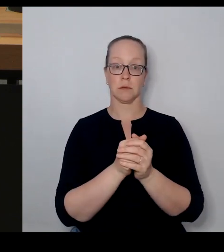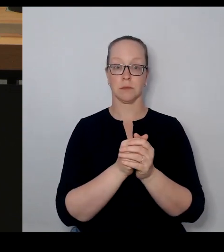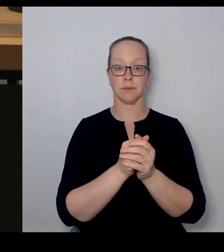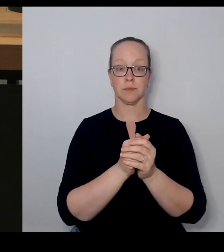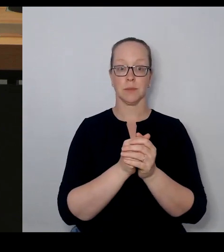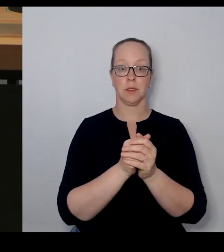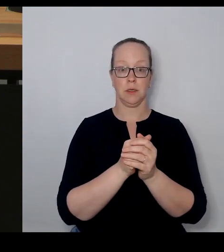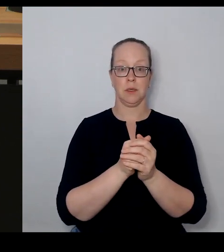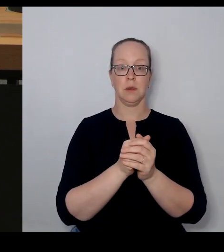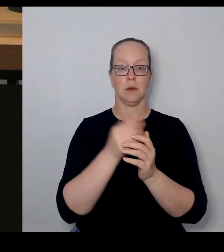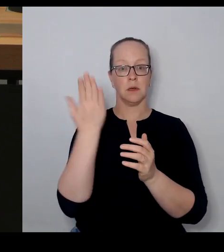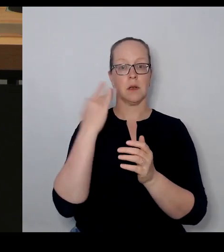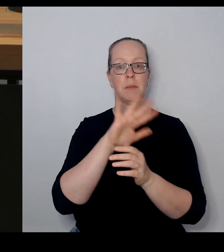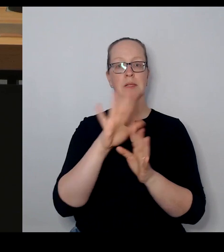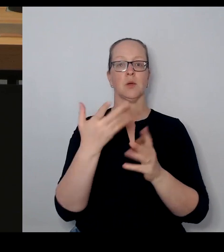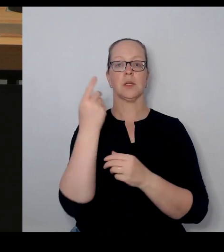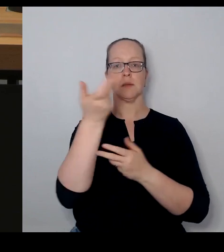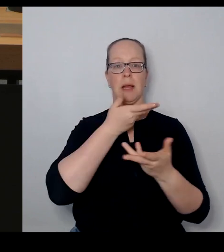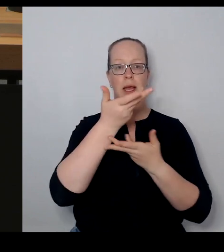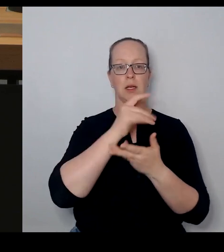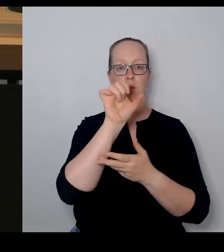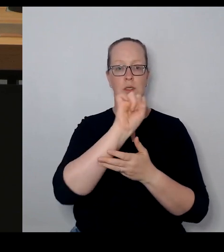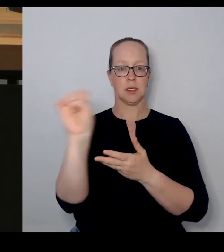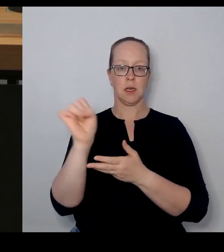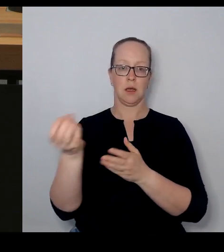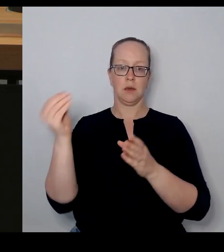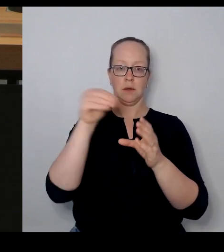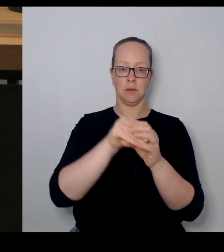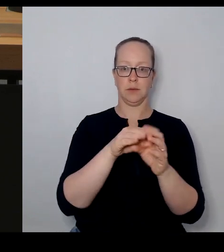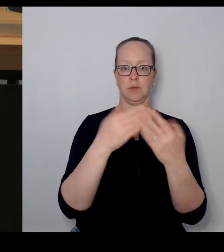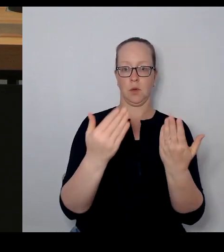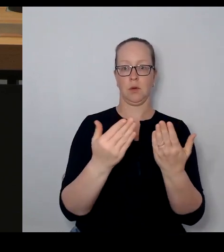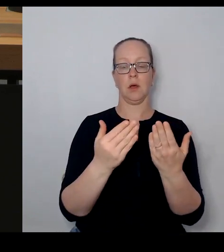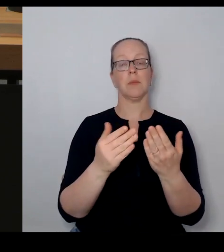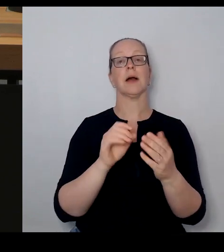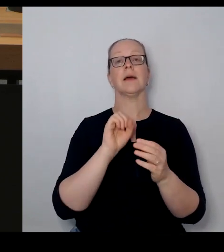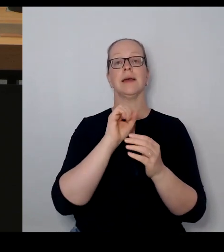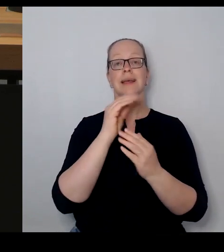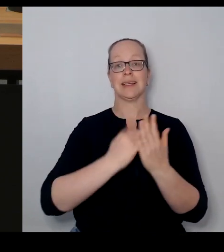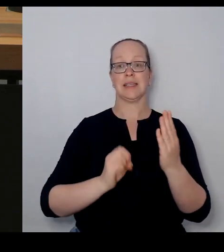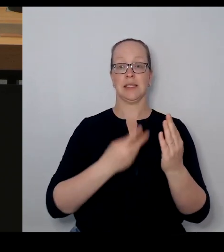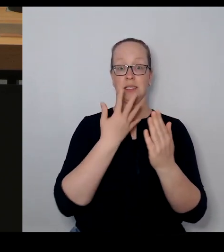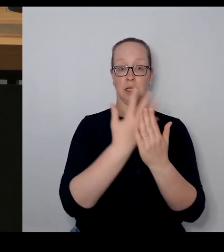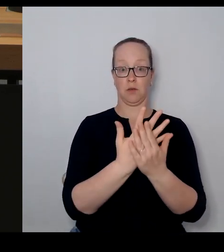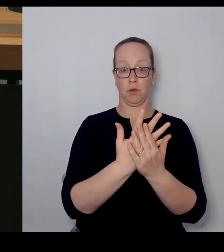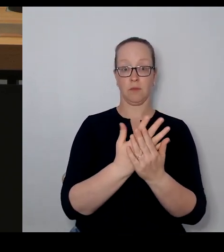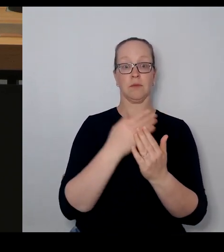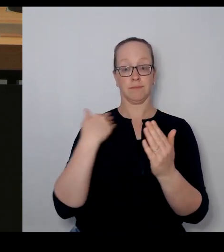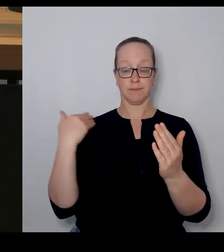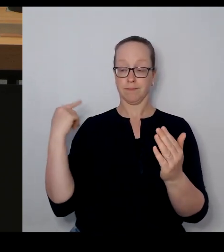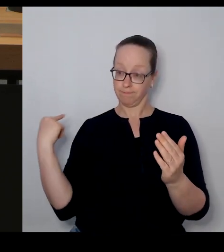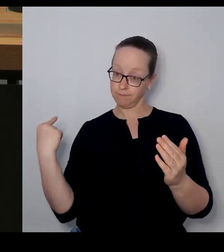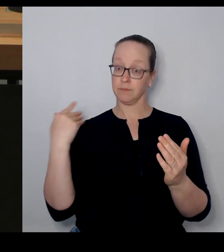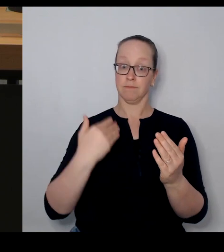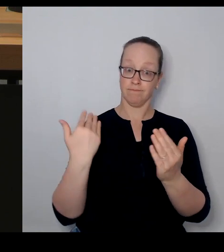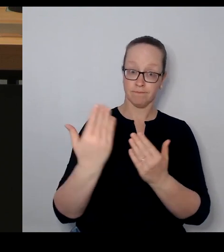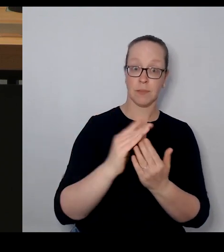Lage komplett verändert. Das Urteil des Bundesverfassungsgerichts zum Klimafonds des Bundes hat Auswirkungen auf alle geplanten und existierenden kreditfinanzierten